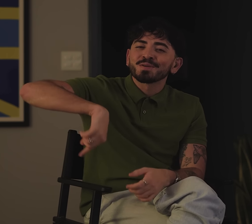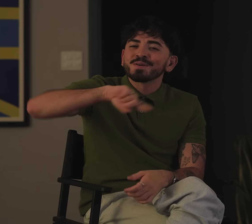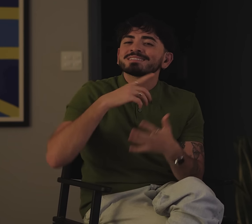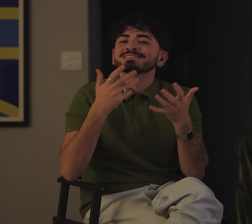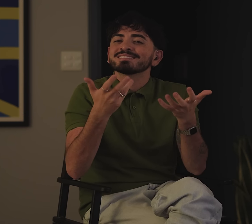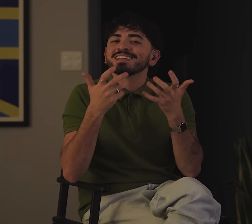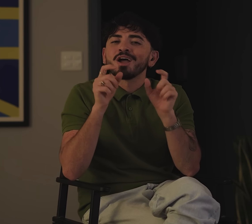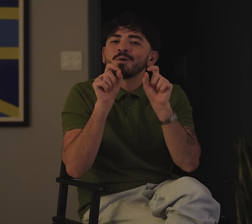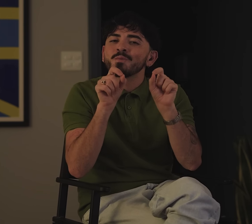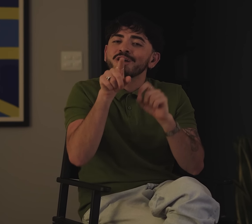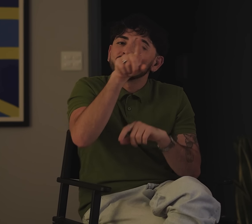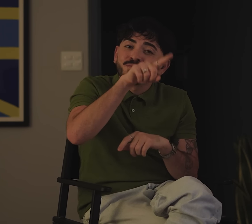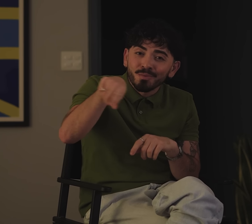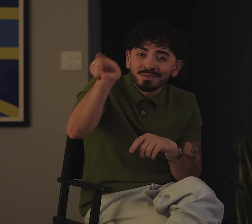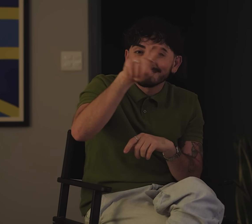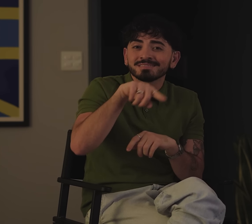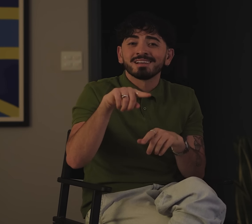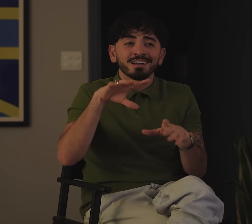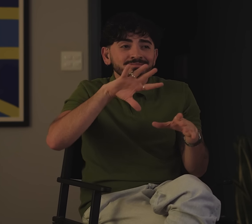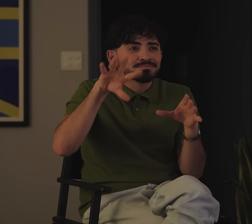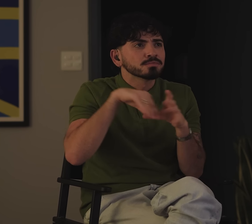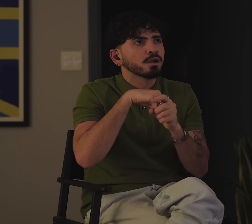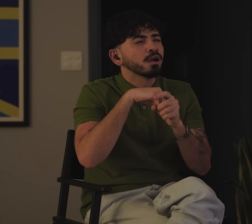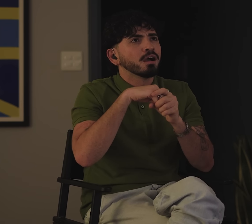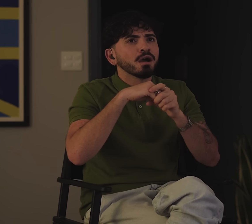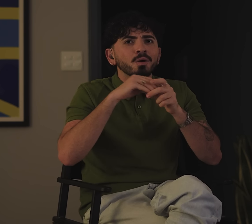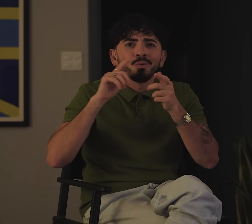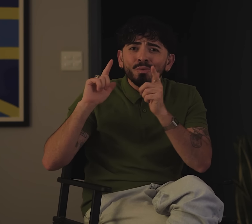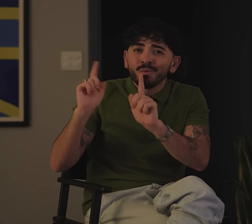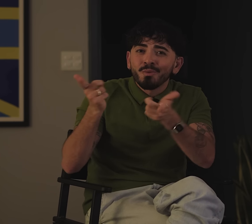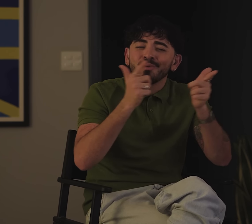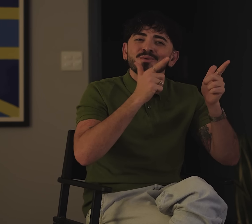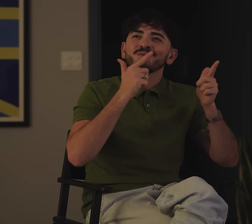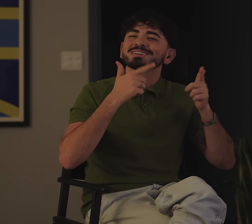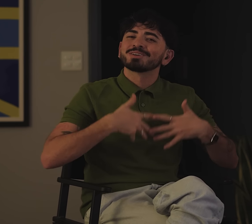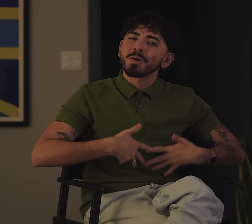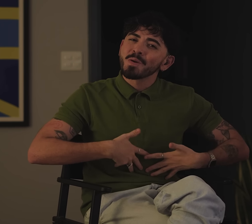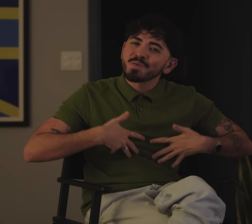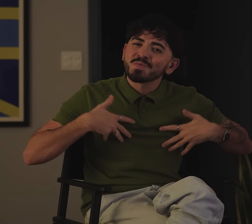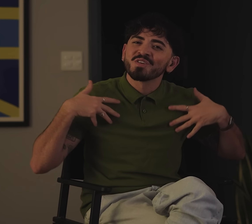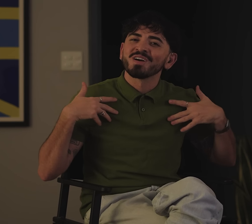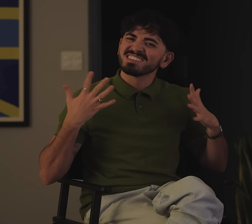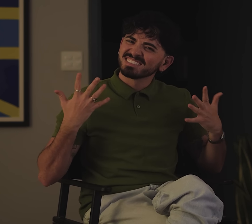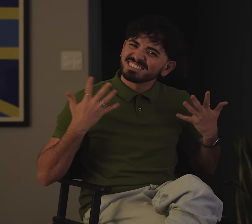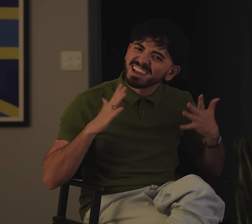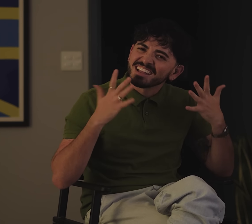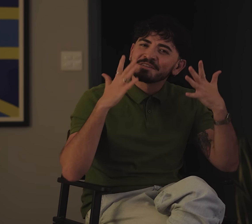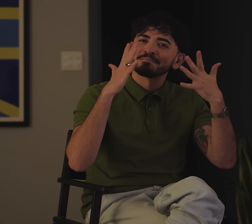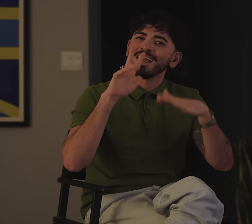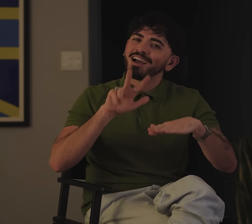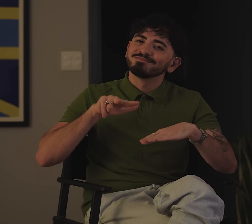Nós queremos muito que vocês aproveitem a última edição, se orgulhem e celebrem.